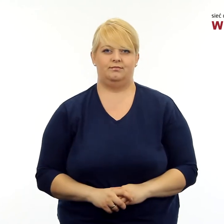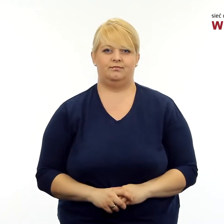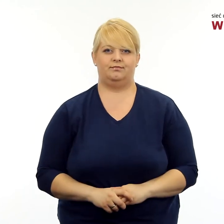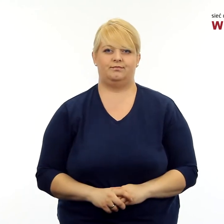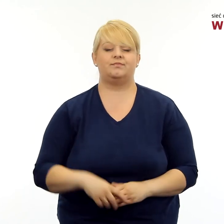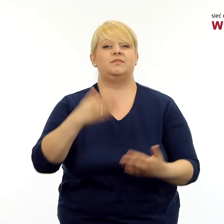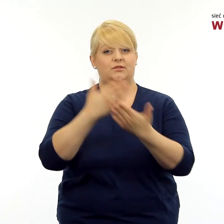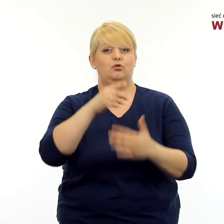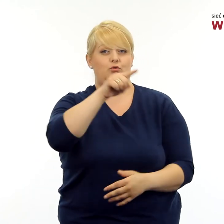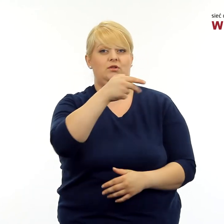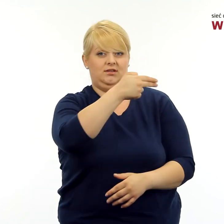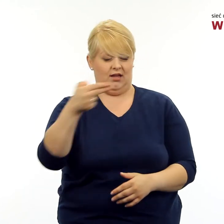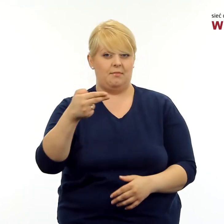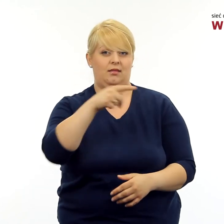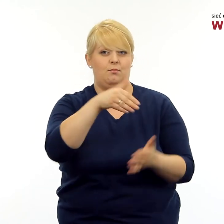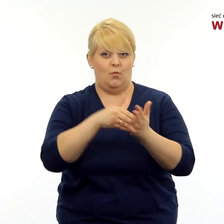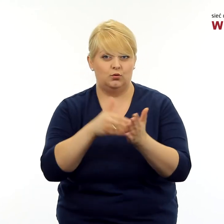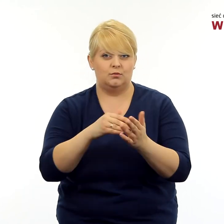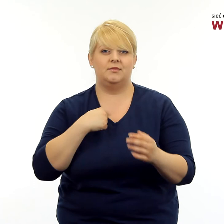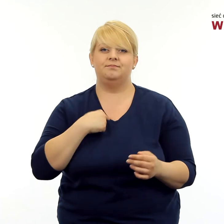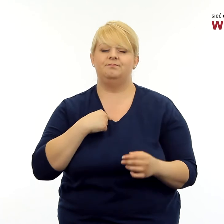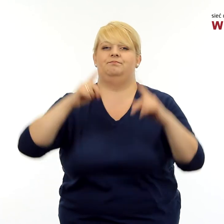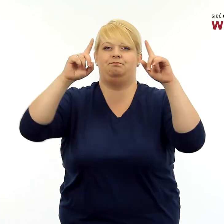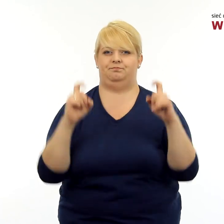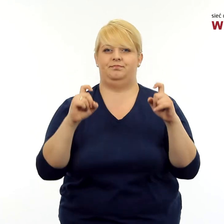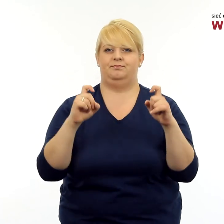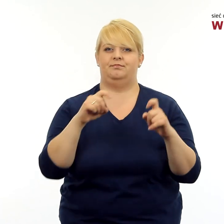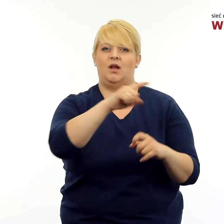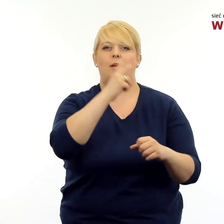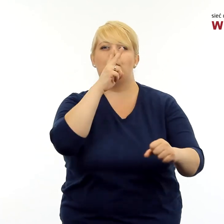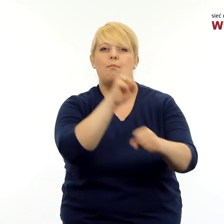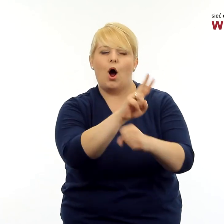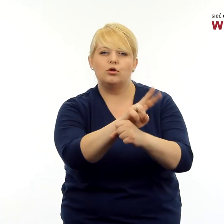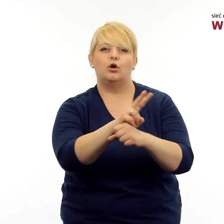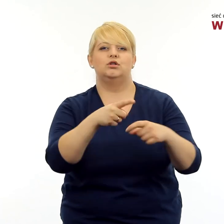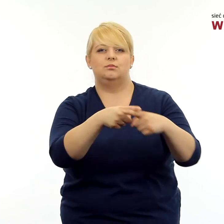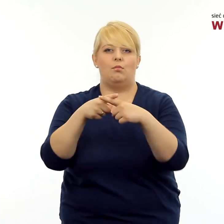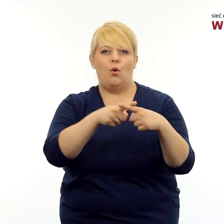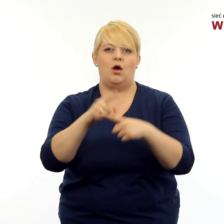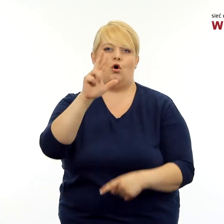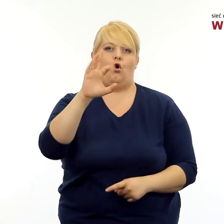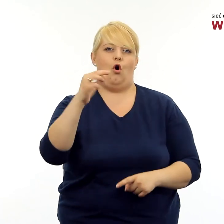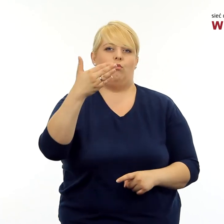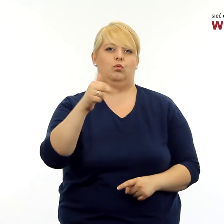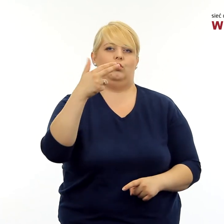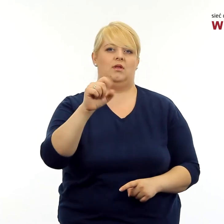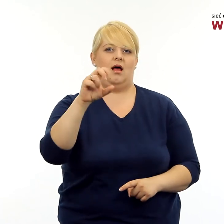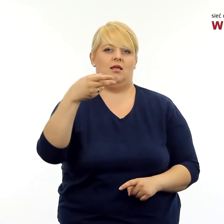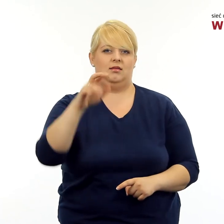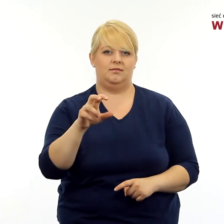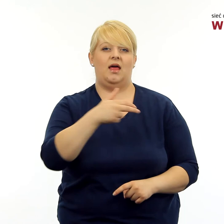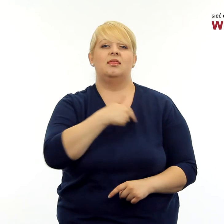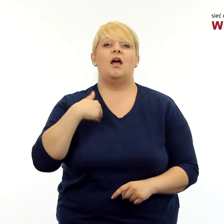Odpowiadając na to zapotrzebowanie rozpoczęliśmy monitoring spółek komunalnych.